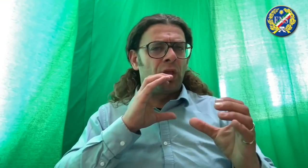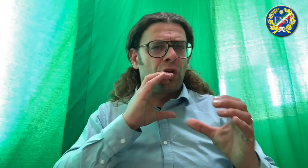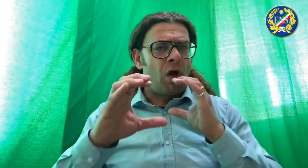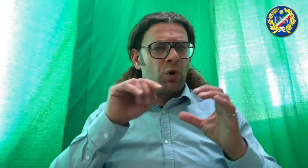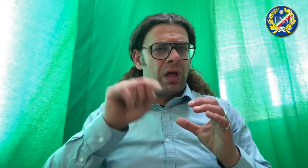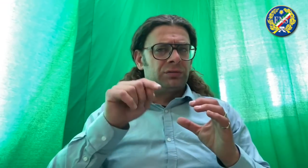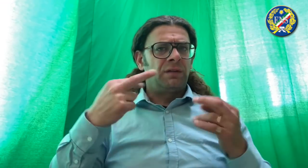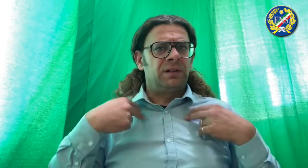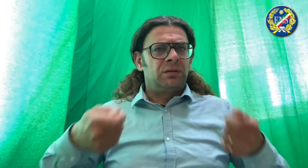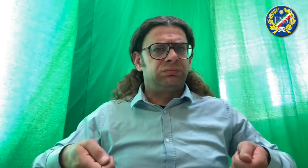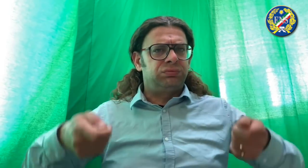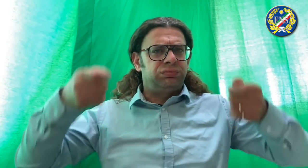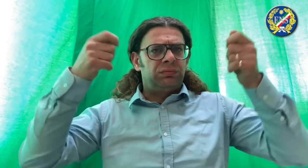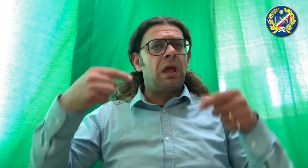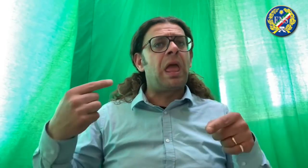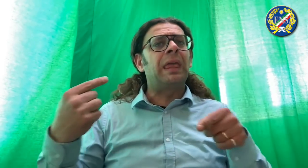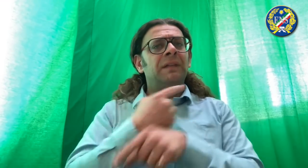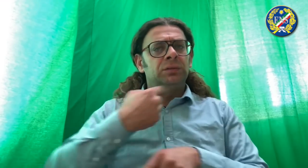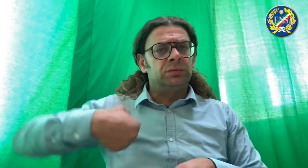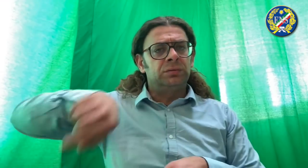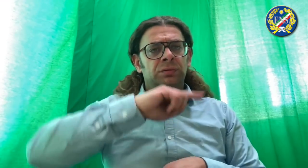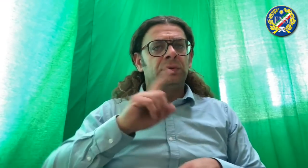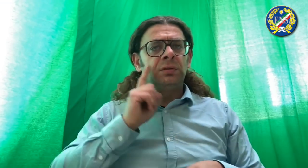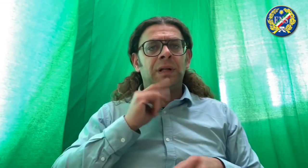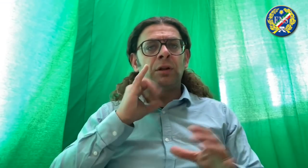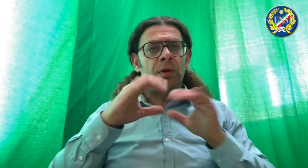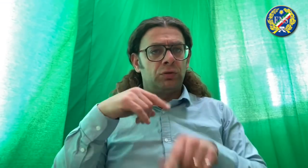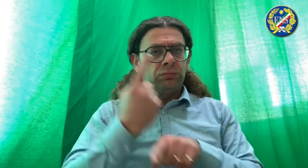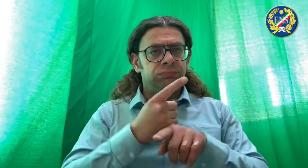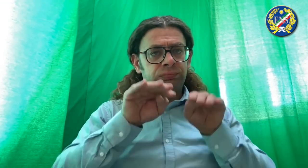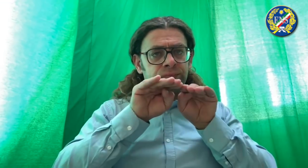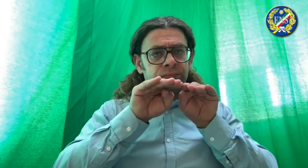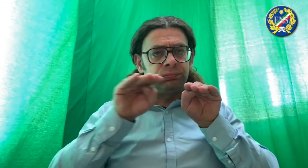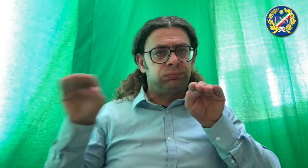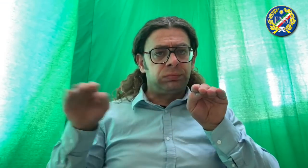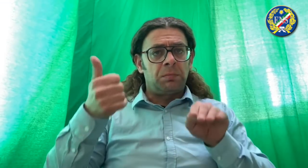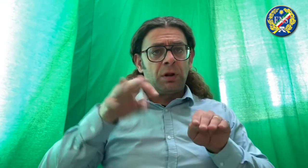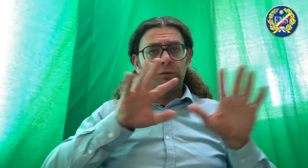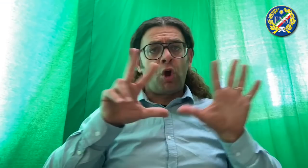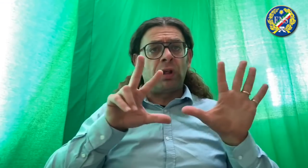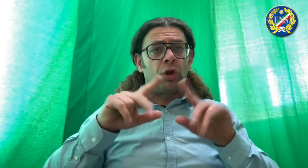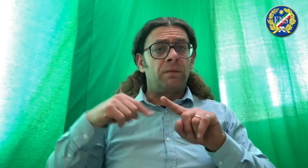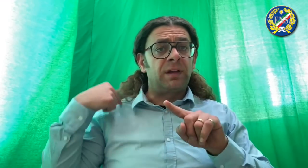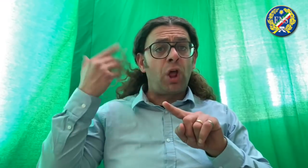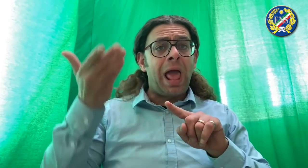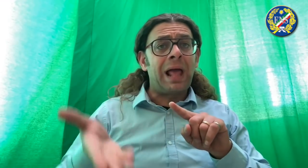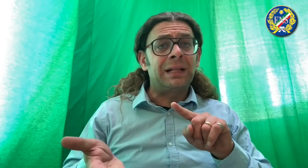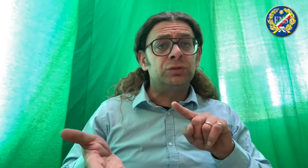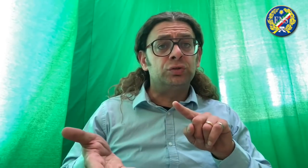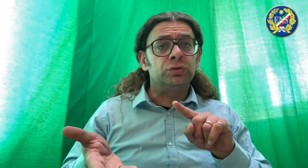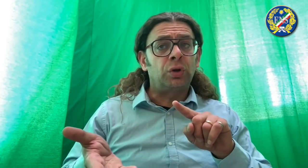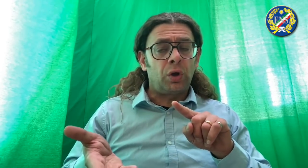tutte spese inerenti alla comunicazione che hanno subito un rincaro nel corso del tempo, invece l’importo dell’indennità di comunicazione è rimasta invariata dal 1988 ad oggi.